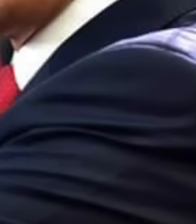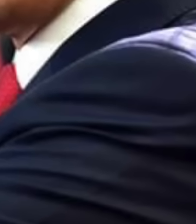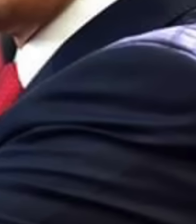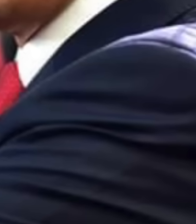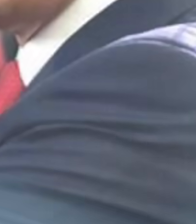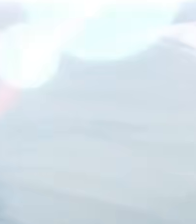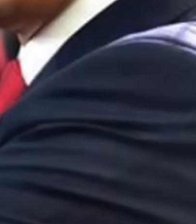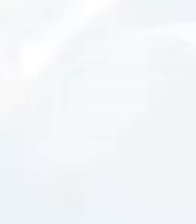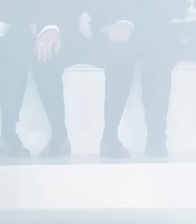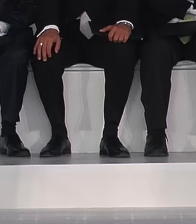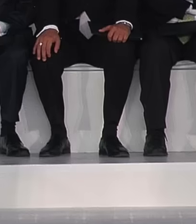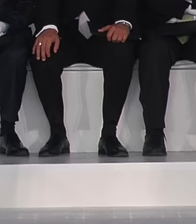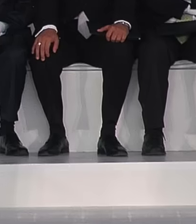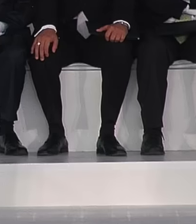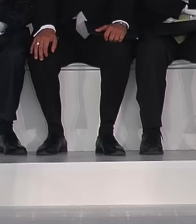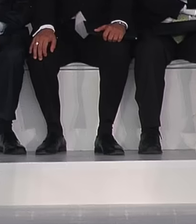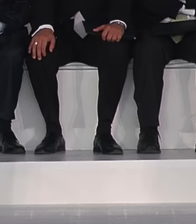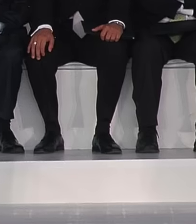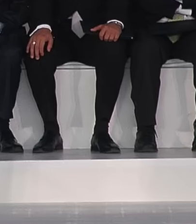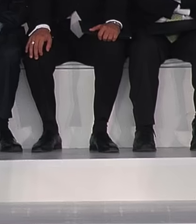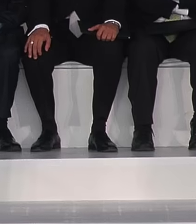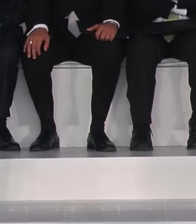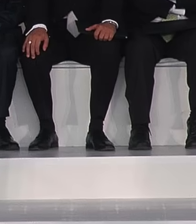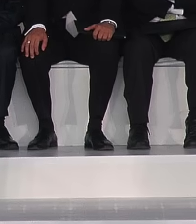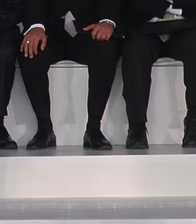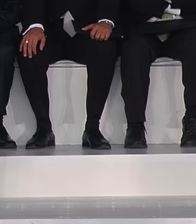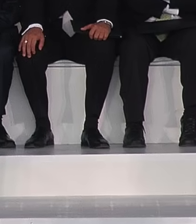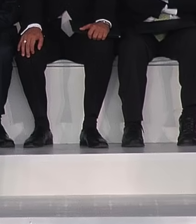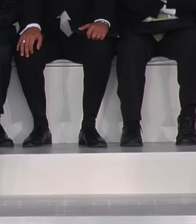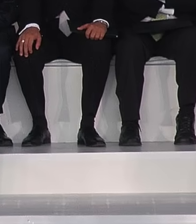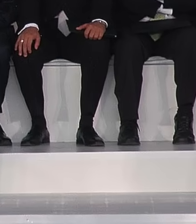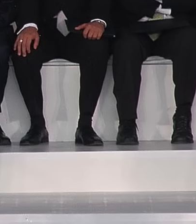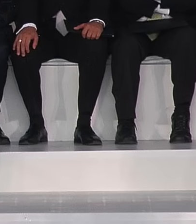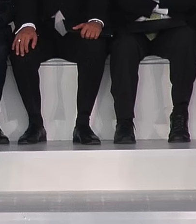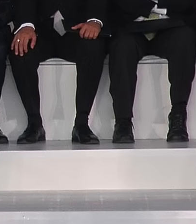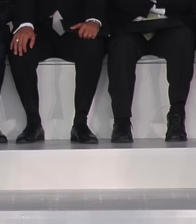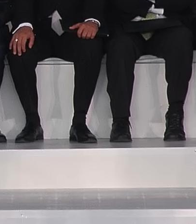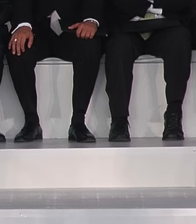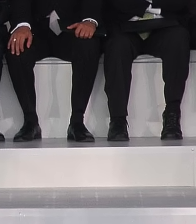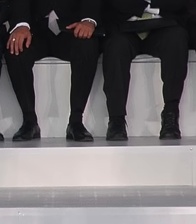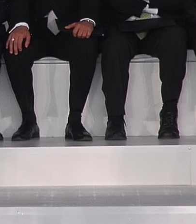no por su sumisión ante el cheque del presidente. El ruido es fuerte, sí, pero es preferible el